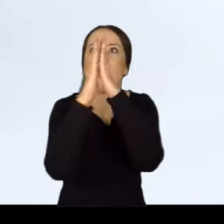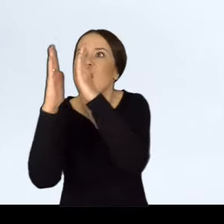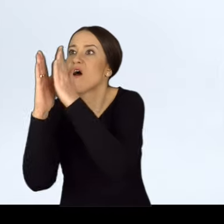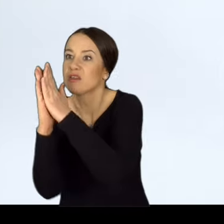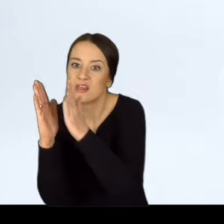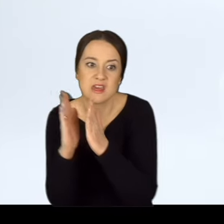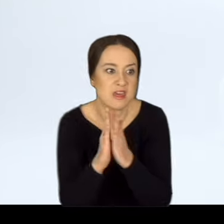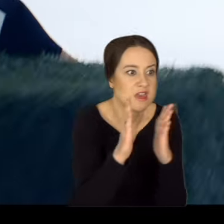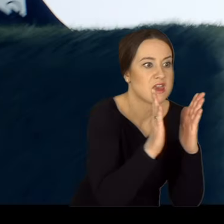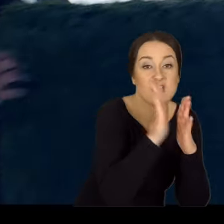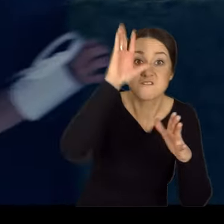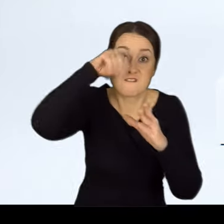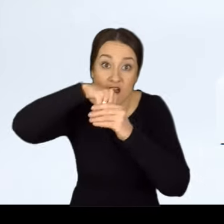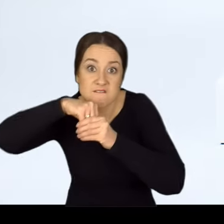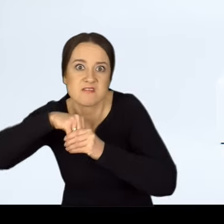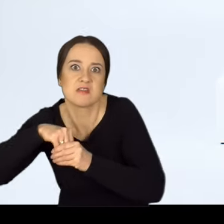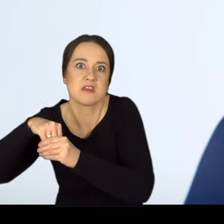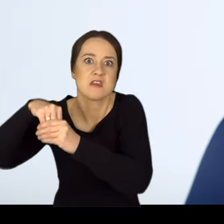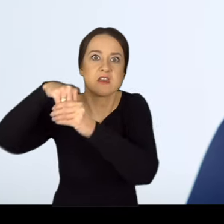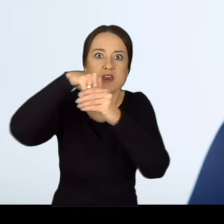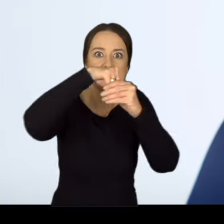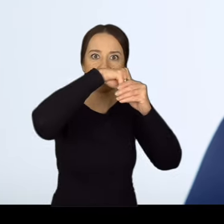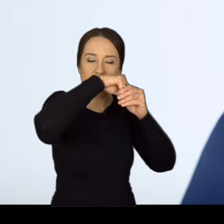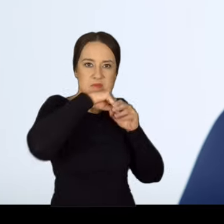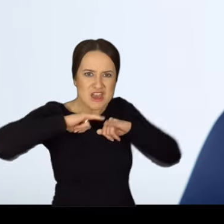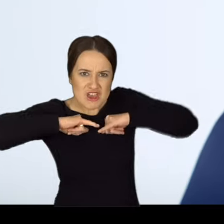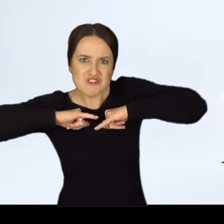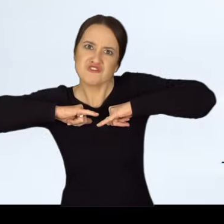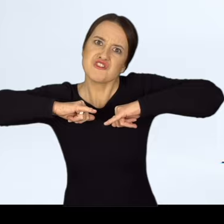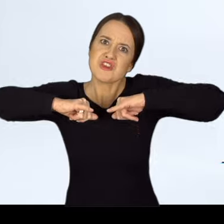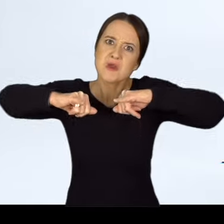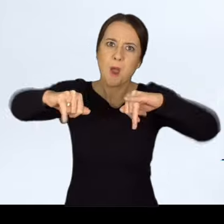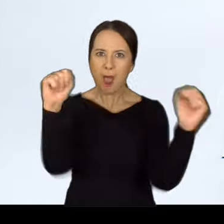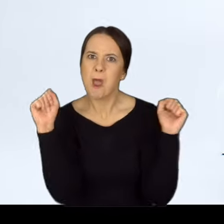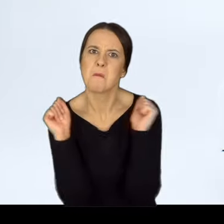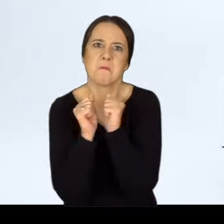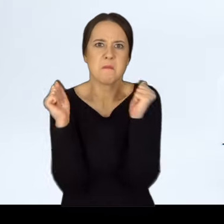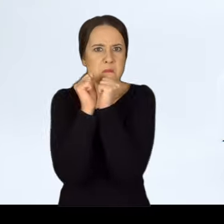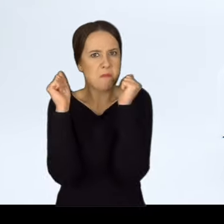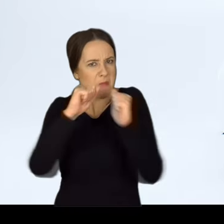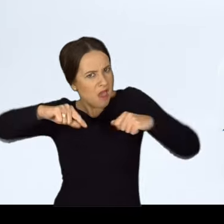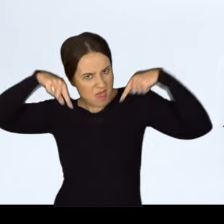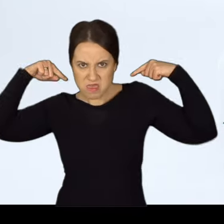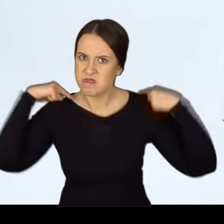Wpłynie siła, by coraz mniej się bać